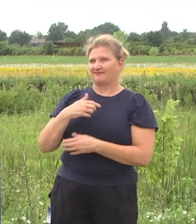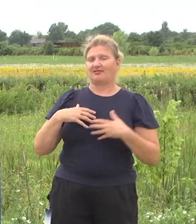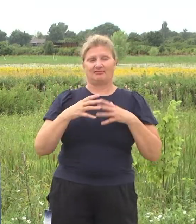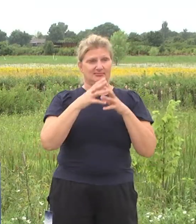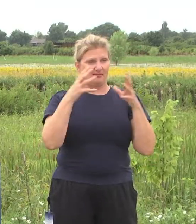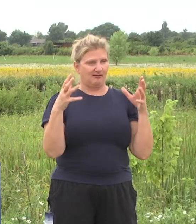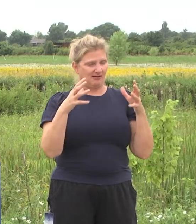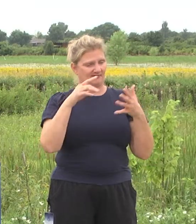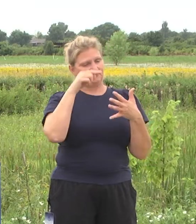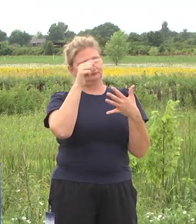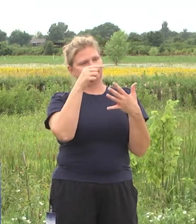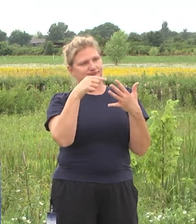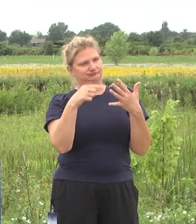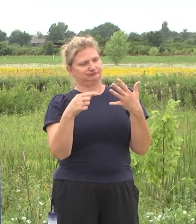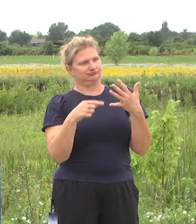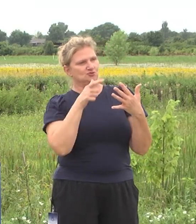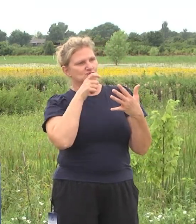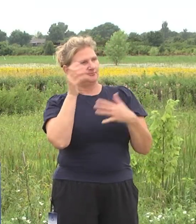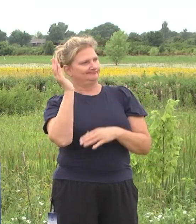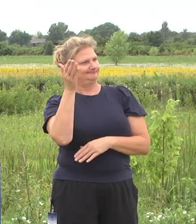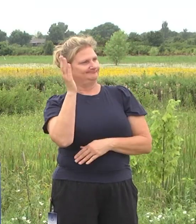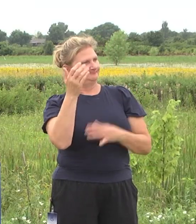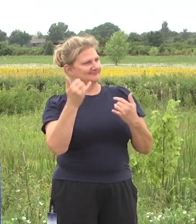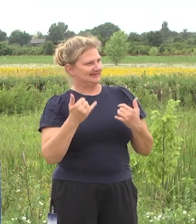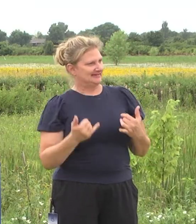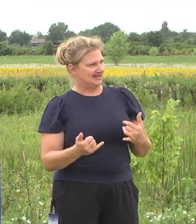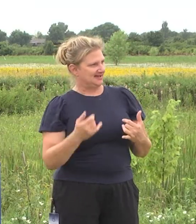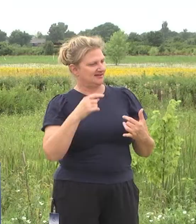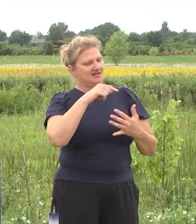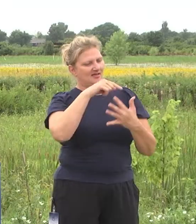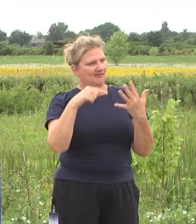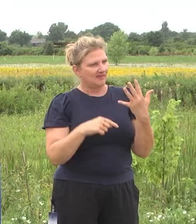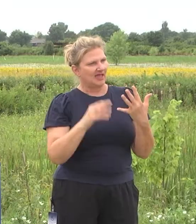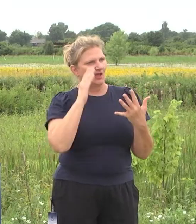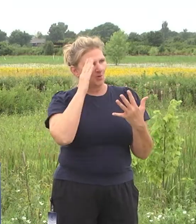van a entrar en muchos detalles. Les brindarán los detalles